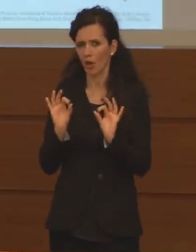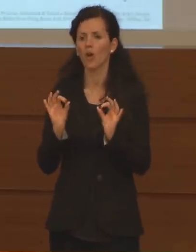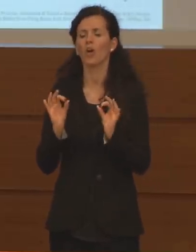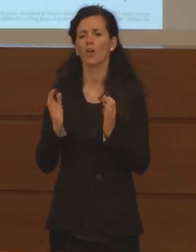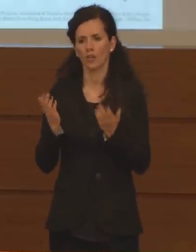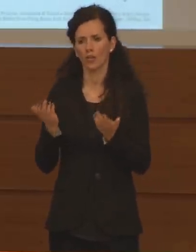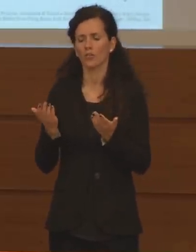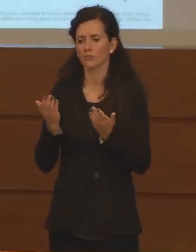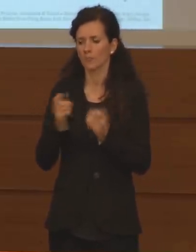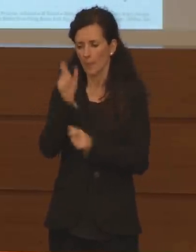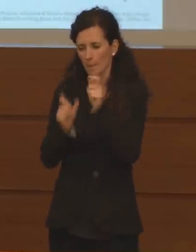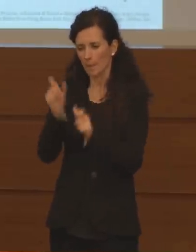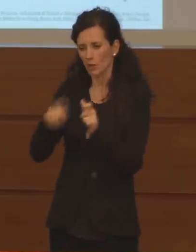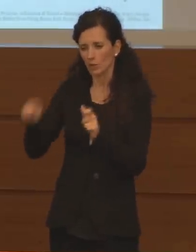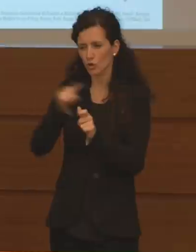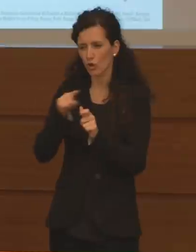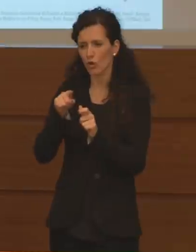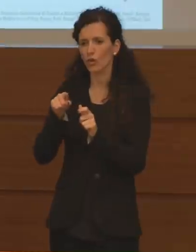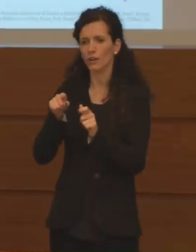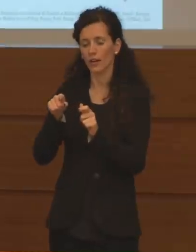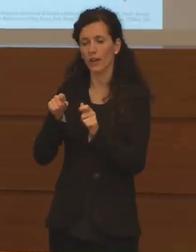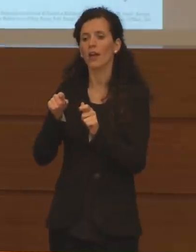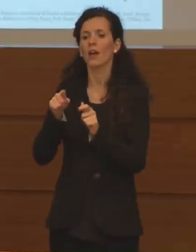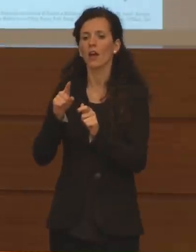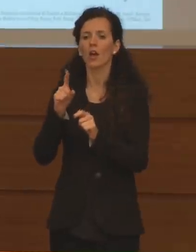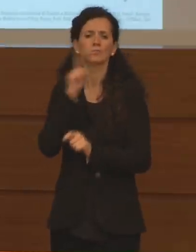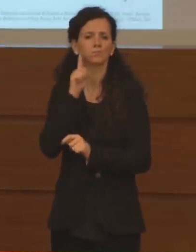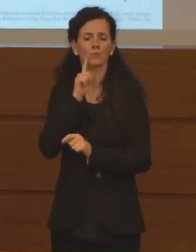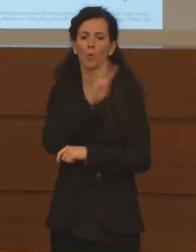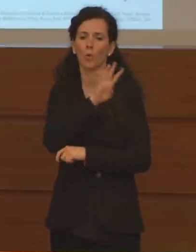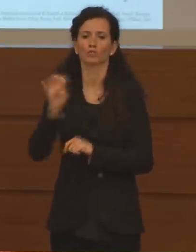positivi confermati che sono fermi a 488.